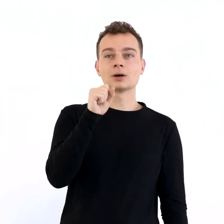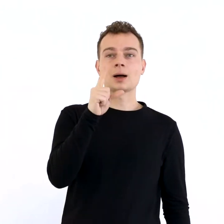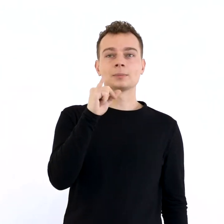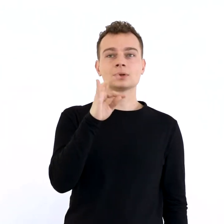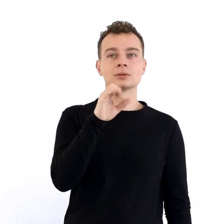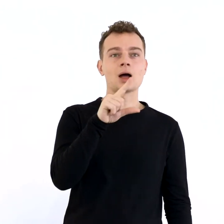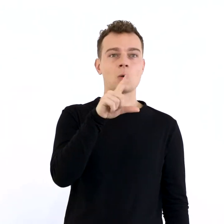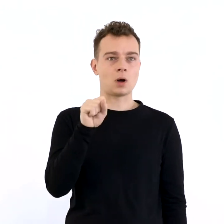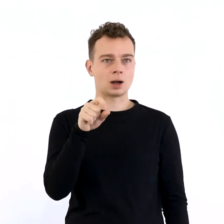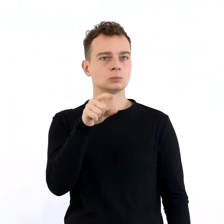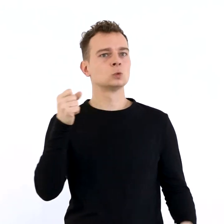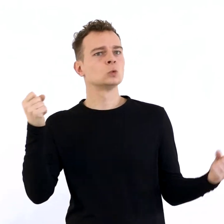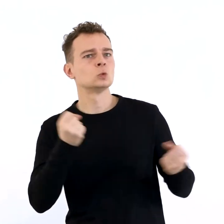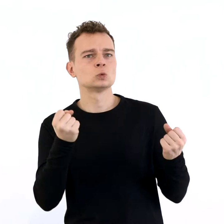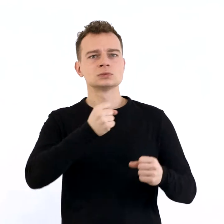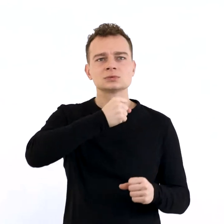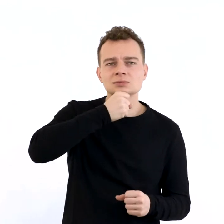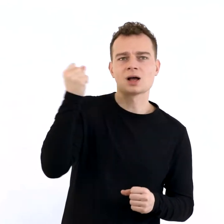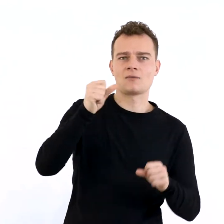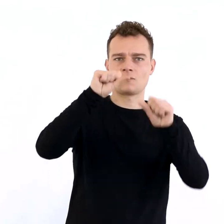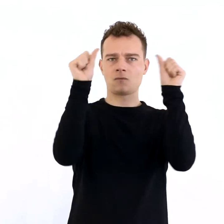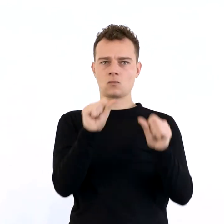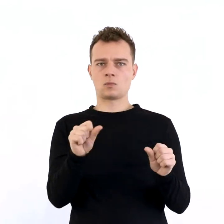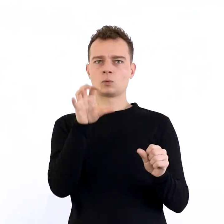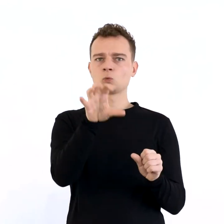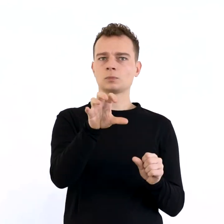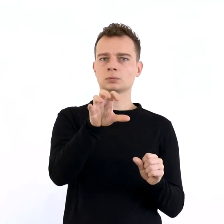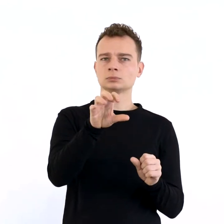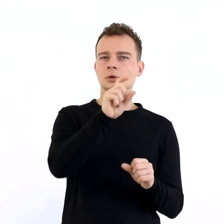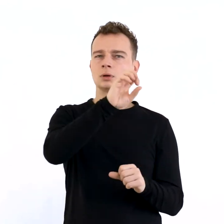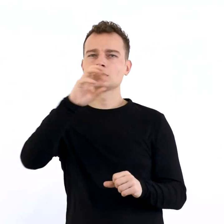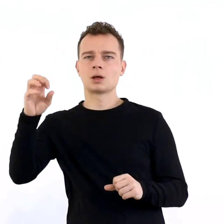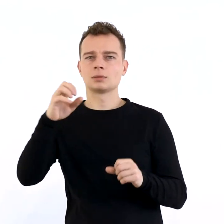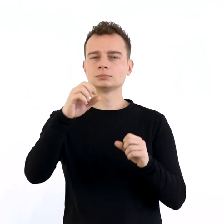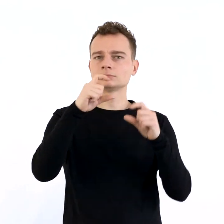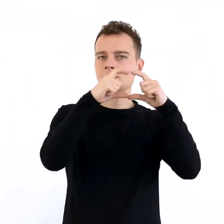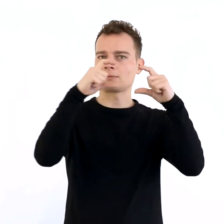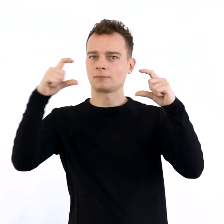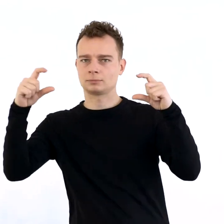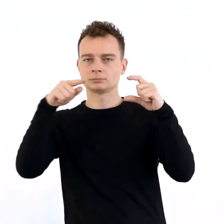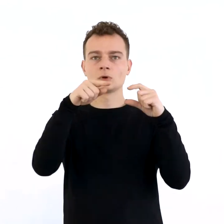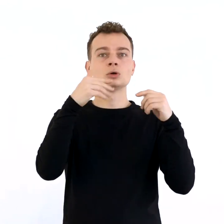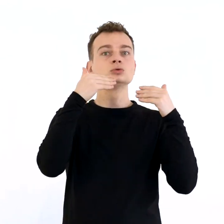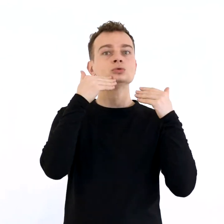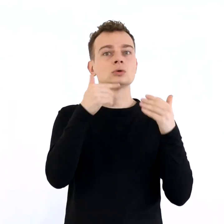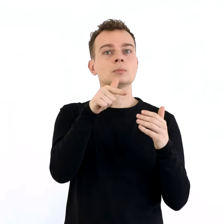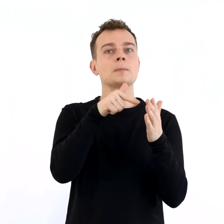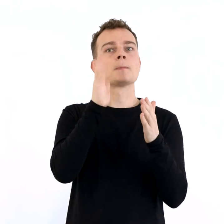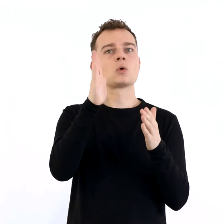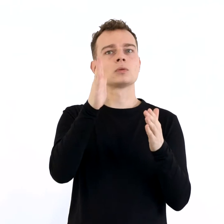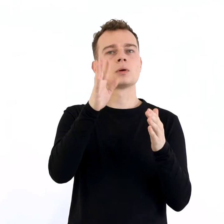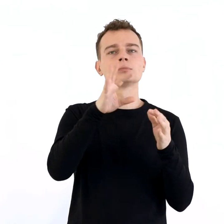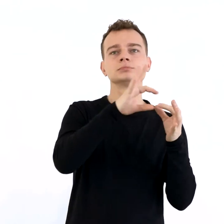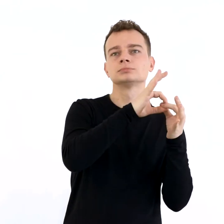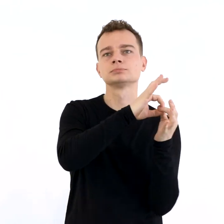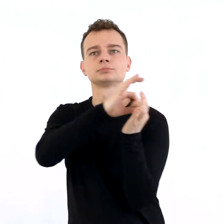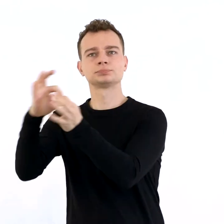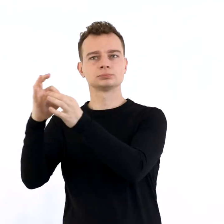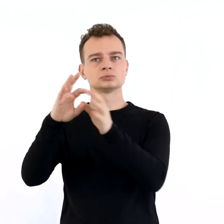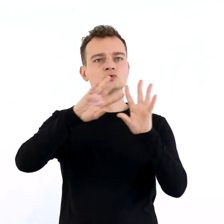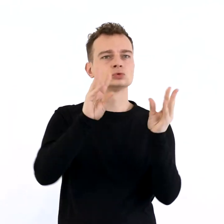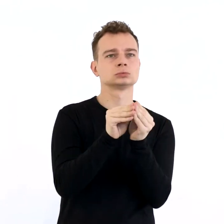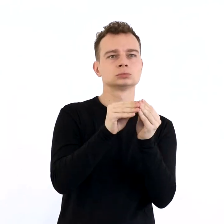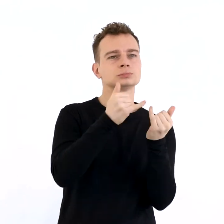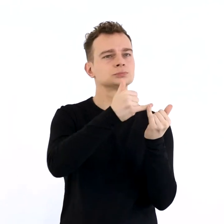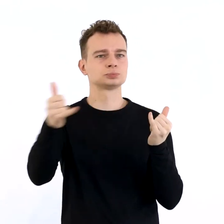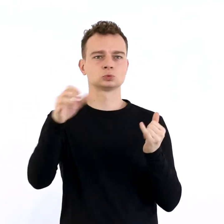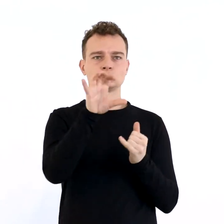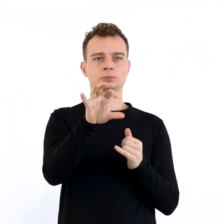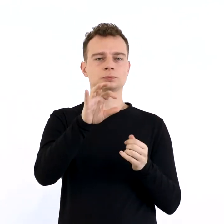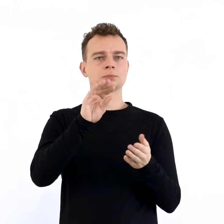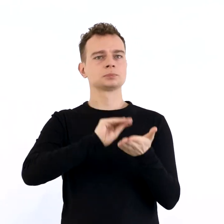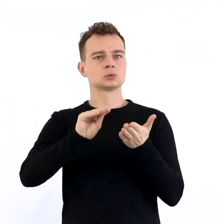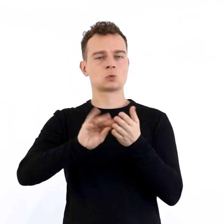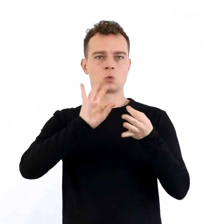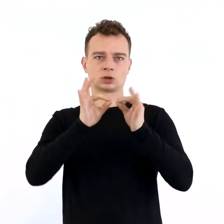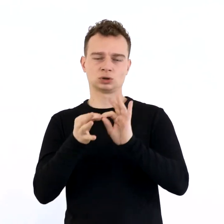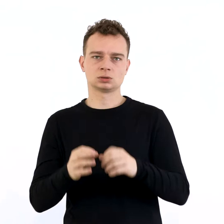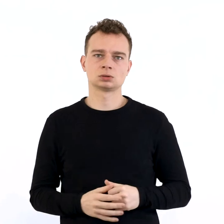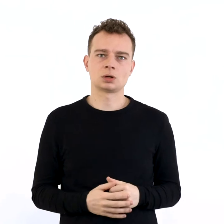Kapitała jest najstarszą formą rzymskich liter, od których wywodzą się wszystkie późniejsze rodzaje pisma łacińskiego.